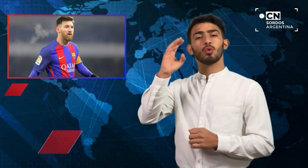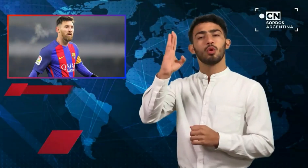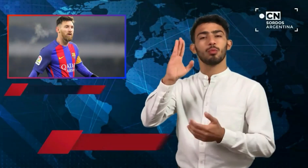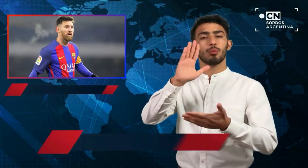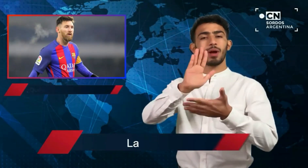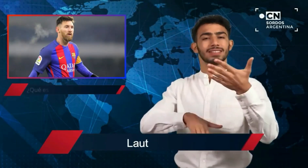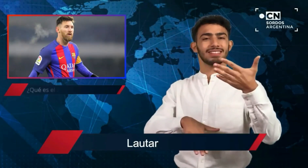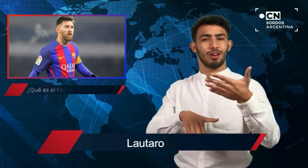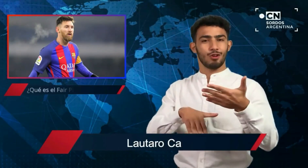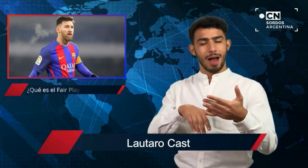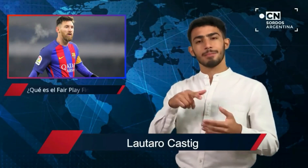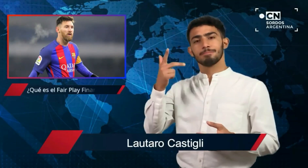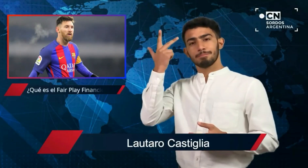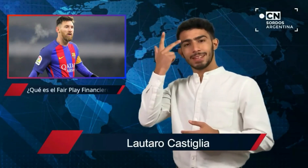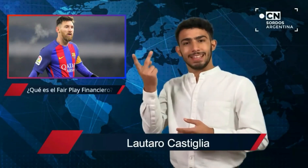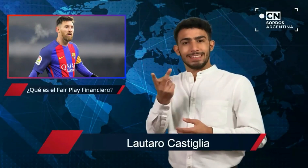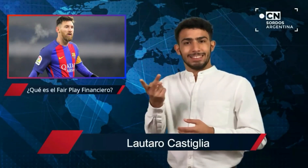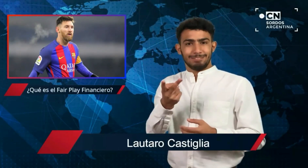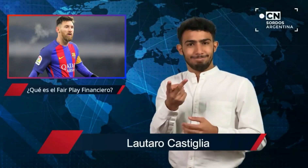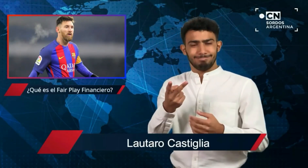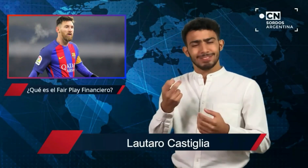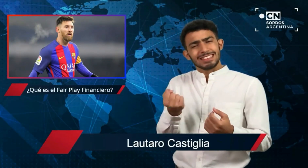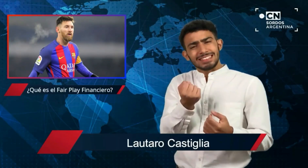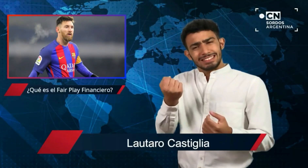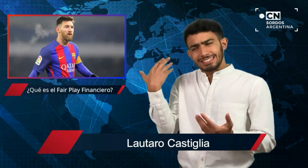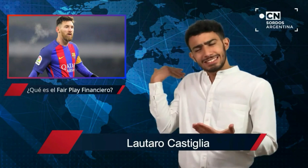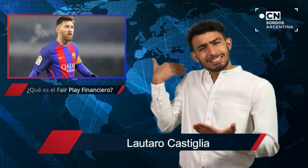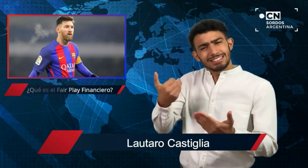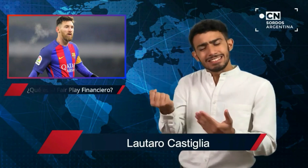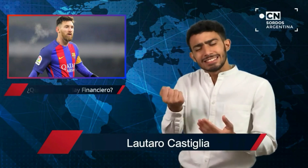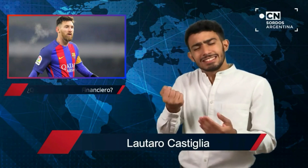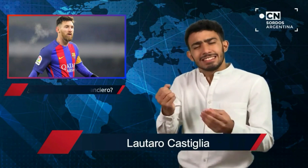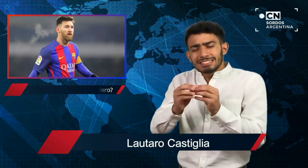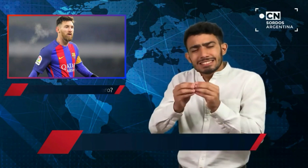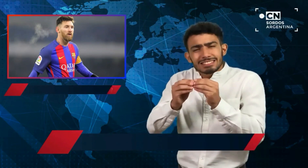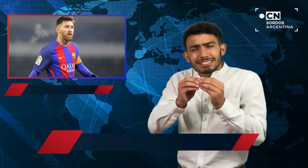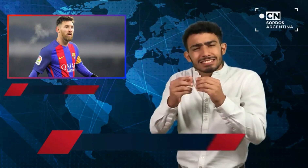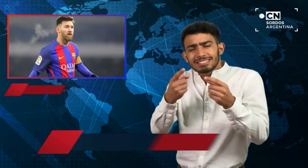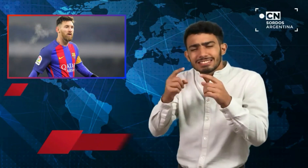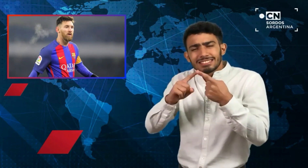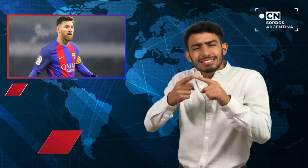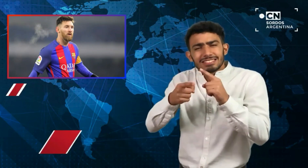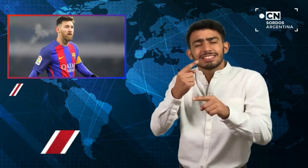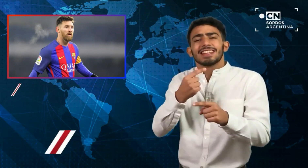"A pesar de haberse llegado a un acuerdo entre el FC Barcelona y "Leo" Messi